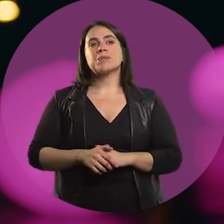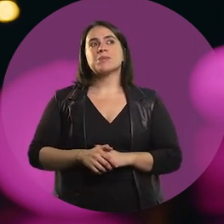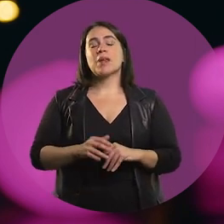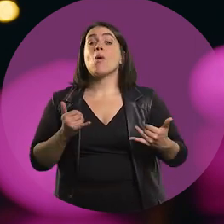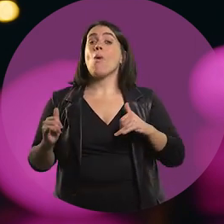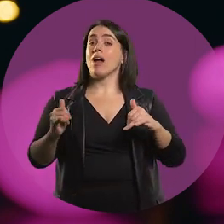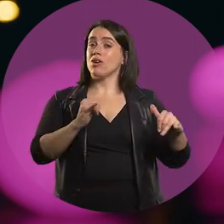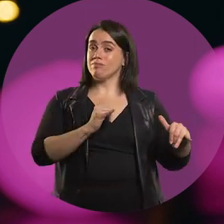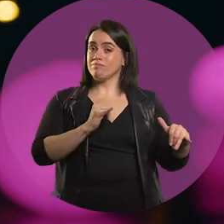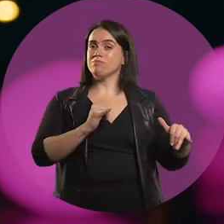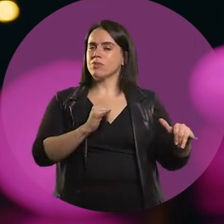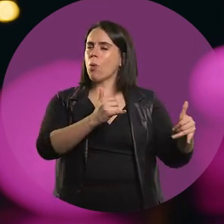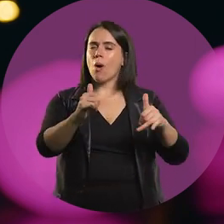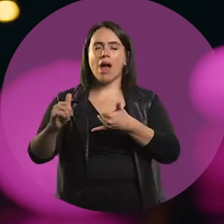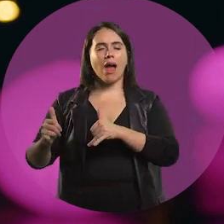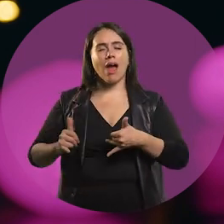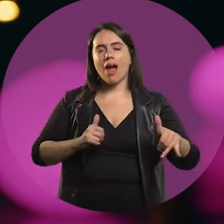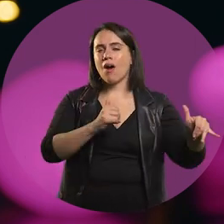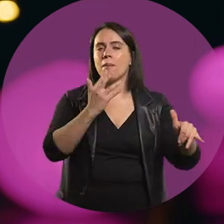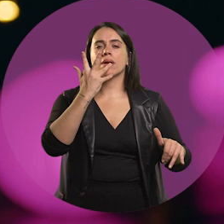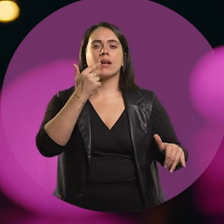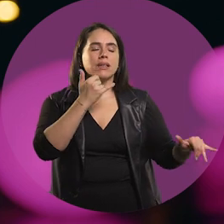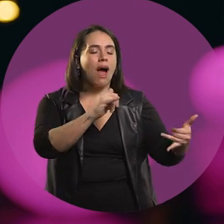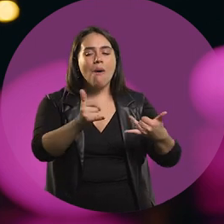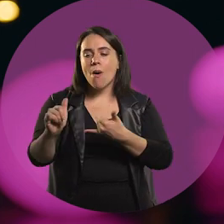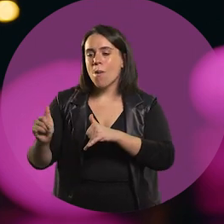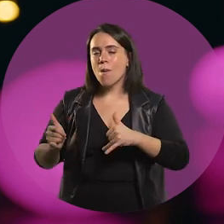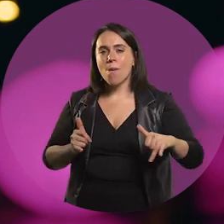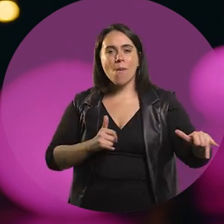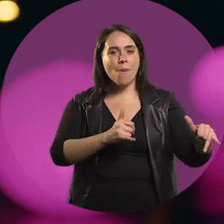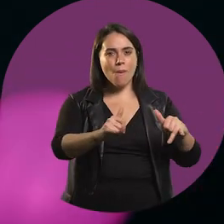El juego. Jugar, siempre me gustó muchísimo jugar